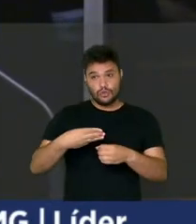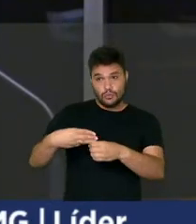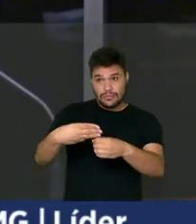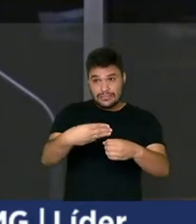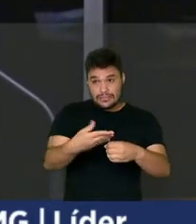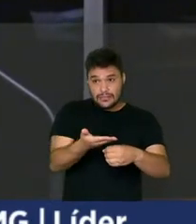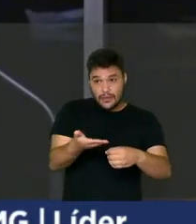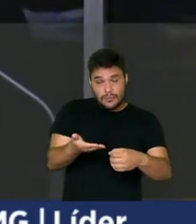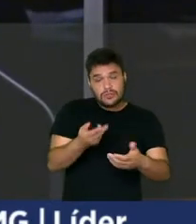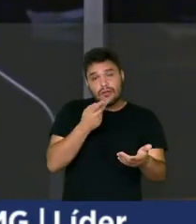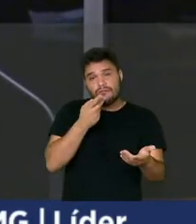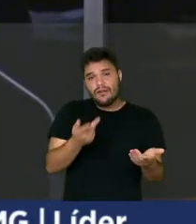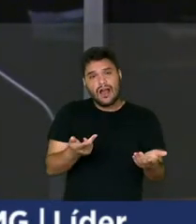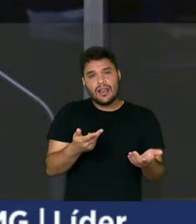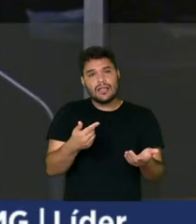MUNICÍPIOS HOJE TÊM A DESCULPA DE NÃO FAZER UM